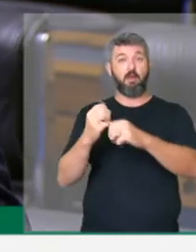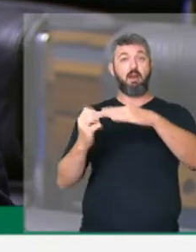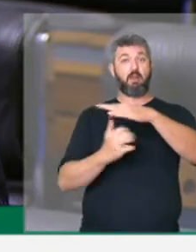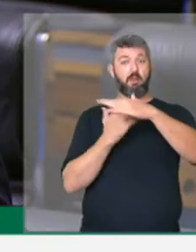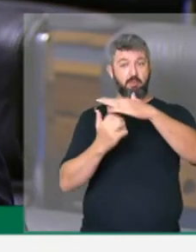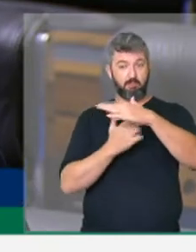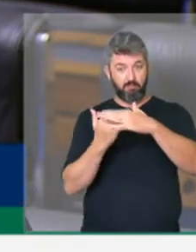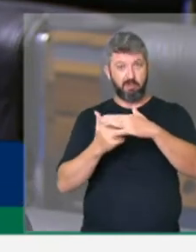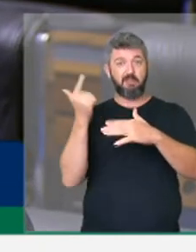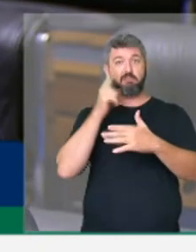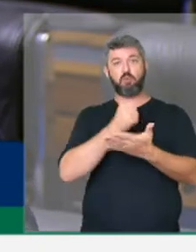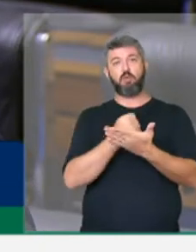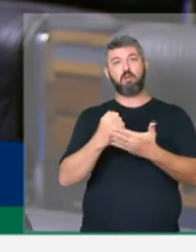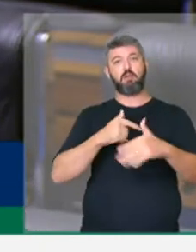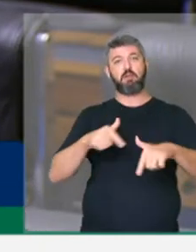REINCORPORAR ISSO. E TAMBÉM NÃO É DINHEIRO PÚBLICO. ERA